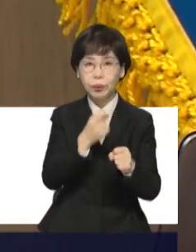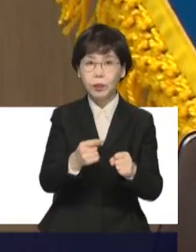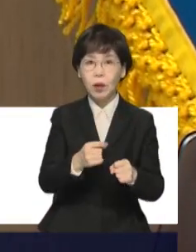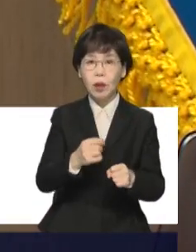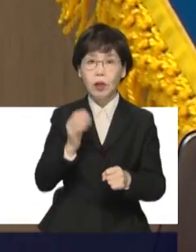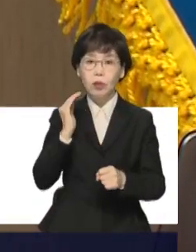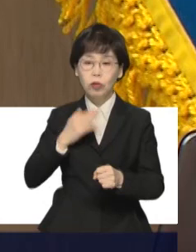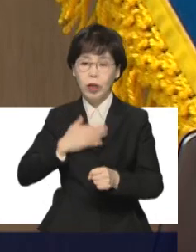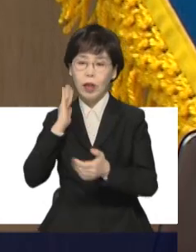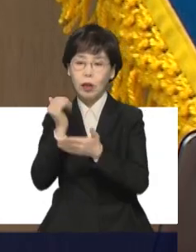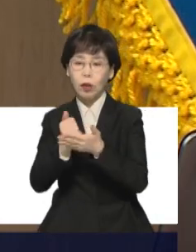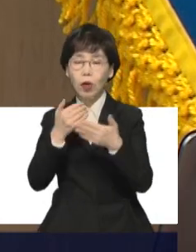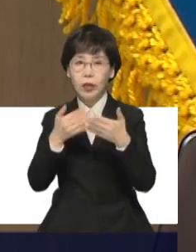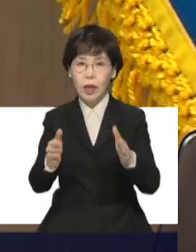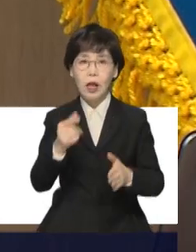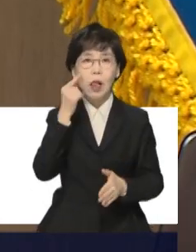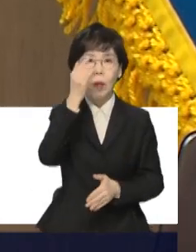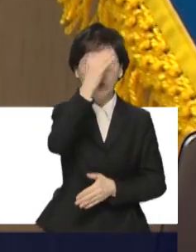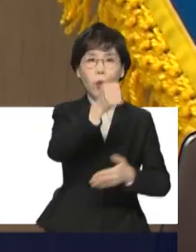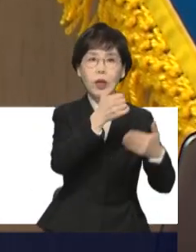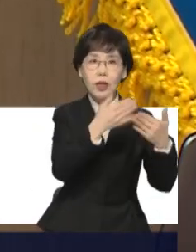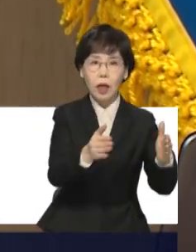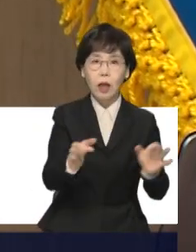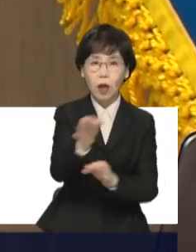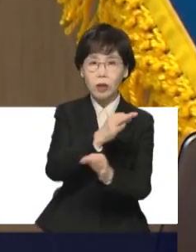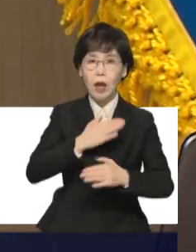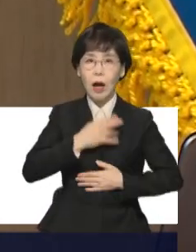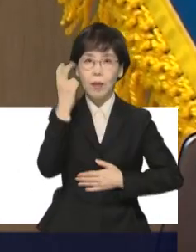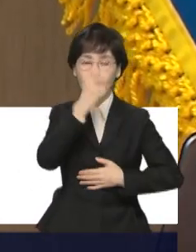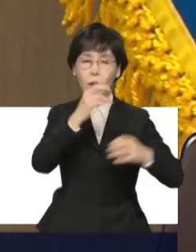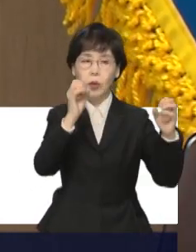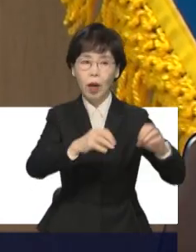안보 대화는 핵심 기술 협력과 공급망 등